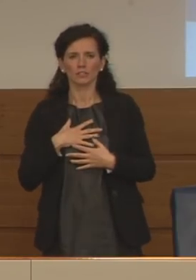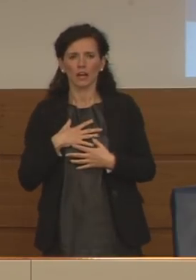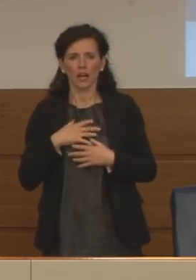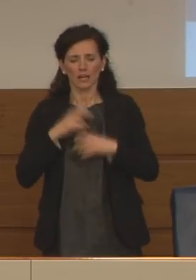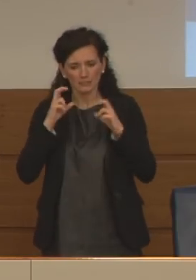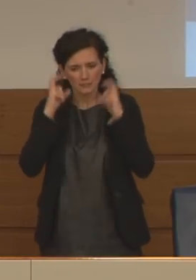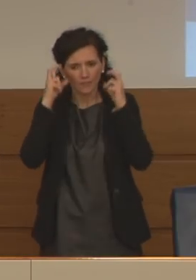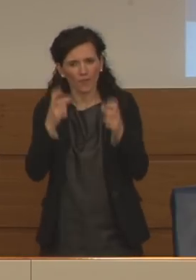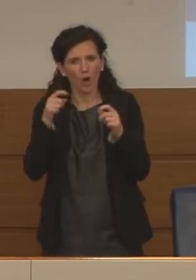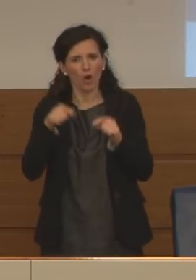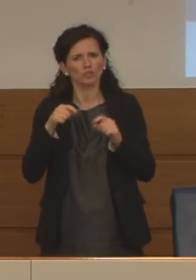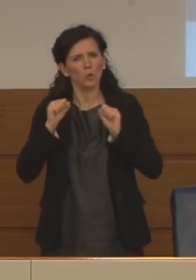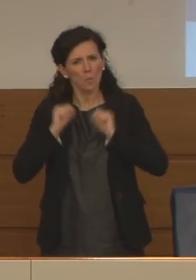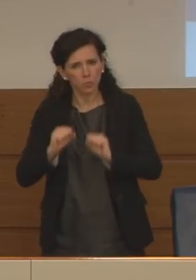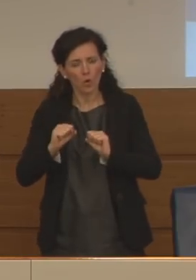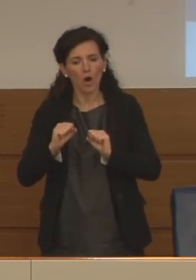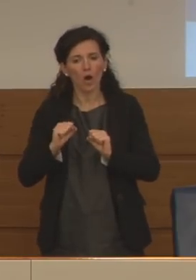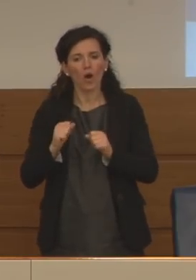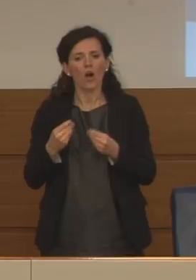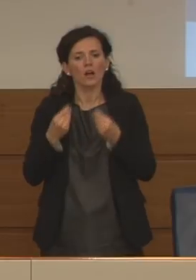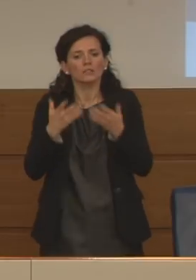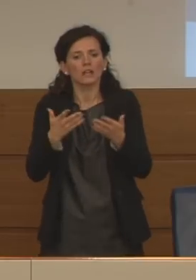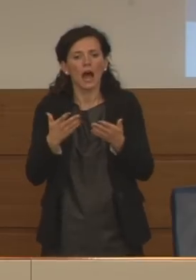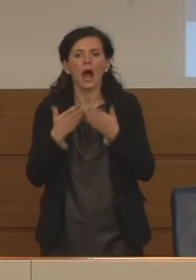possibili semplicemente per raddoppiare i posti di terapia intensiva.